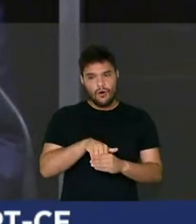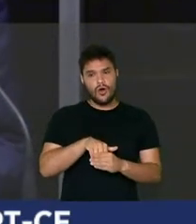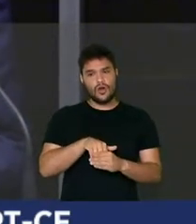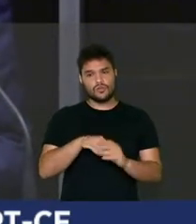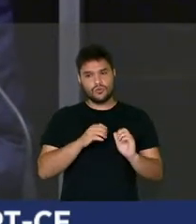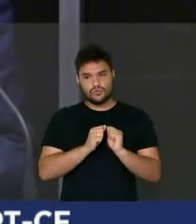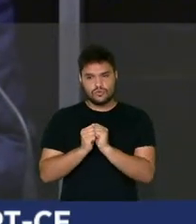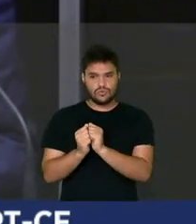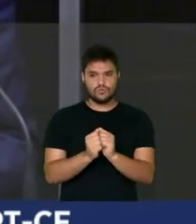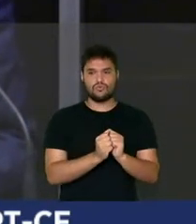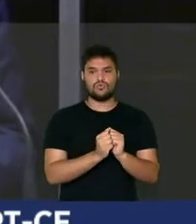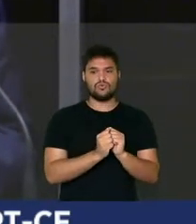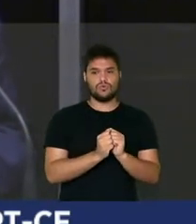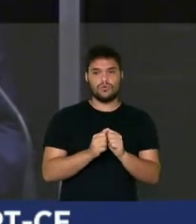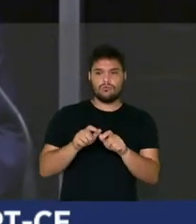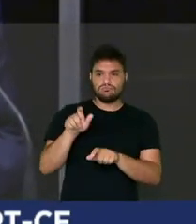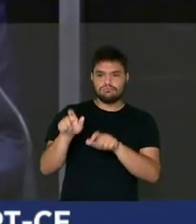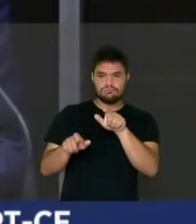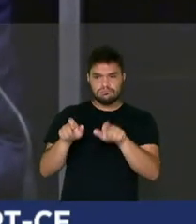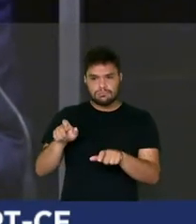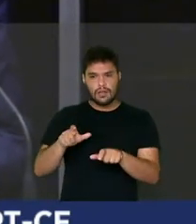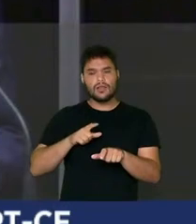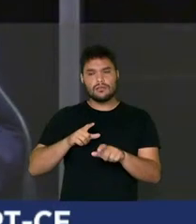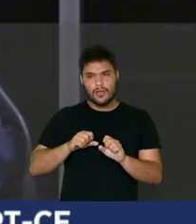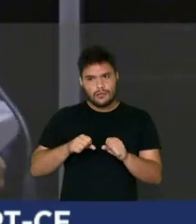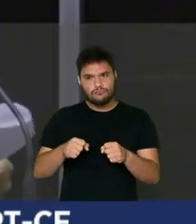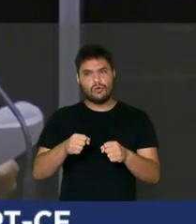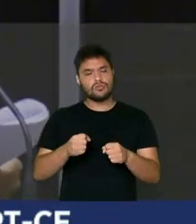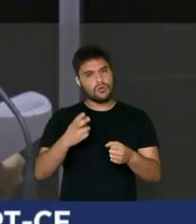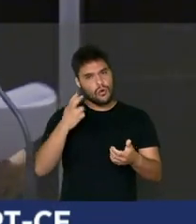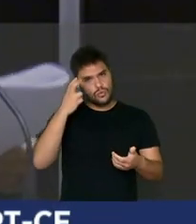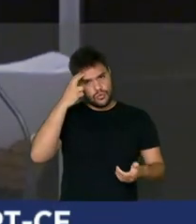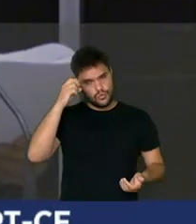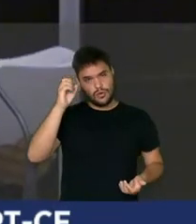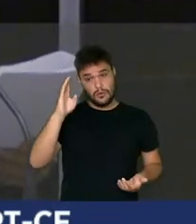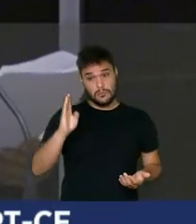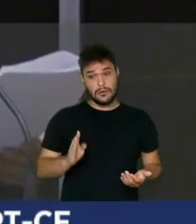GARANTIDO O VOTO DESTA RELATO ÓRIA QUE É UM VOTO CONSTRUÍDO COM TODOS AQUELES QUE TÊM COMPROMISSO COM A